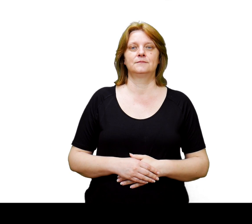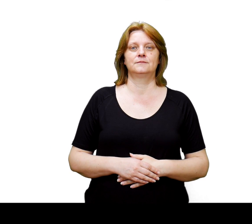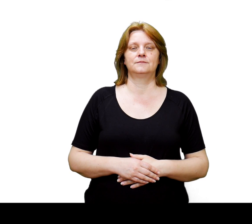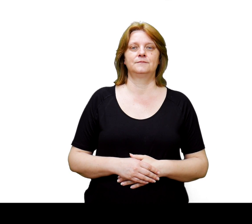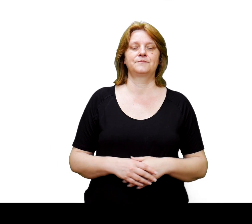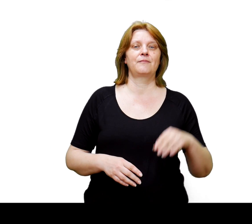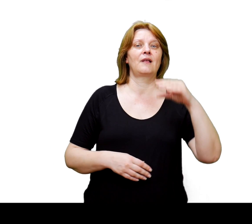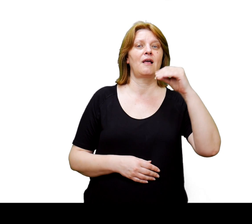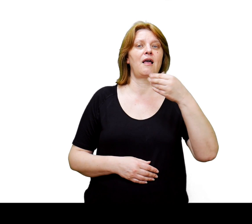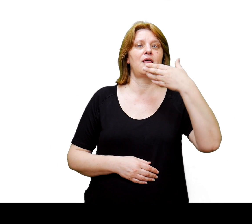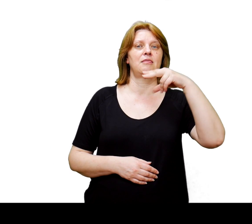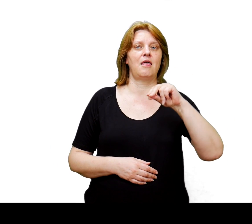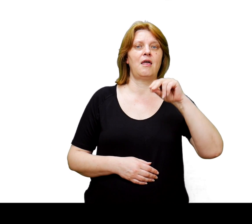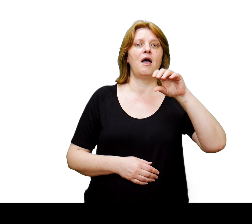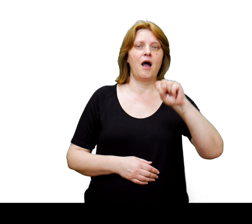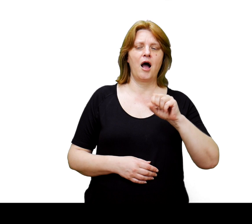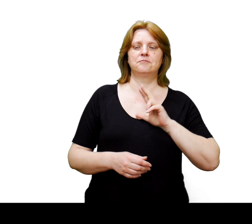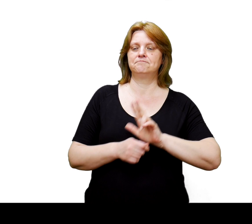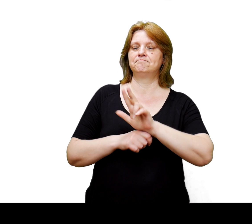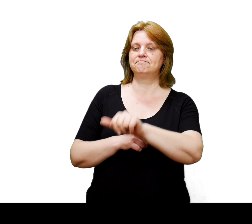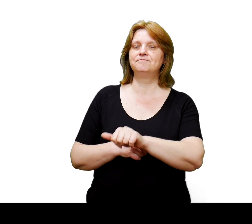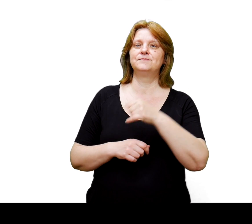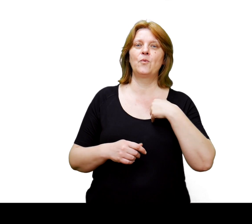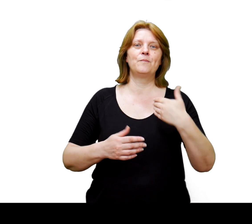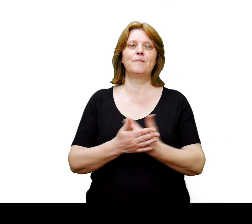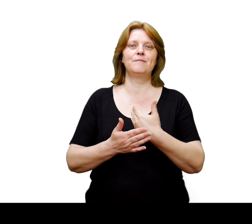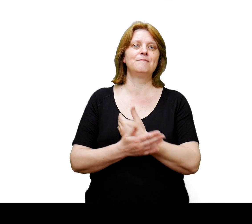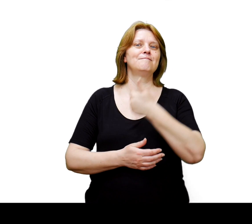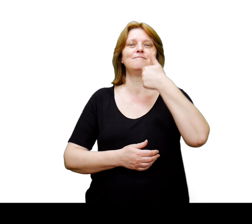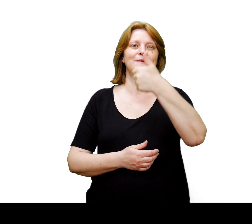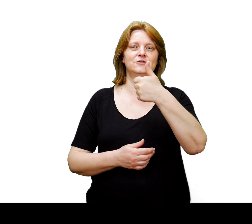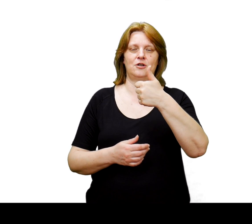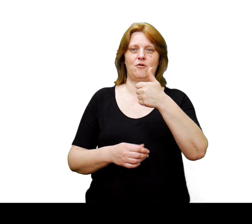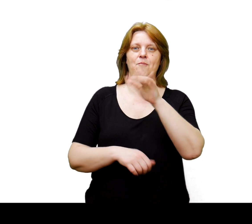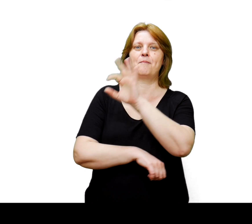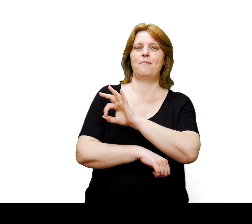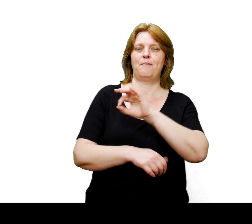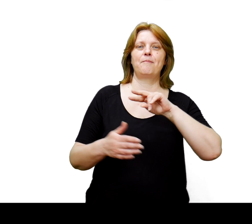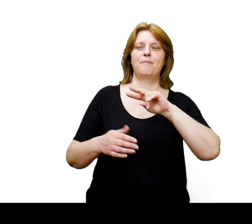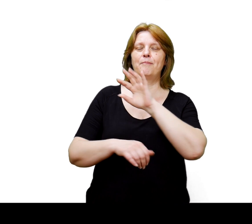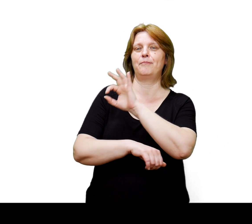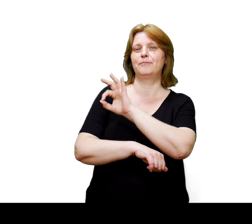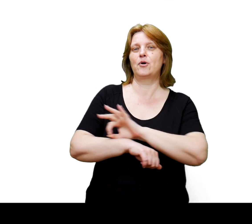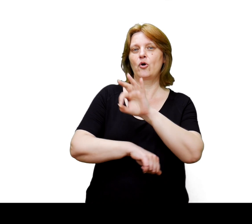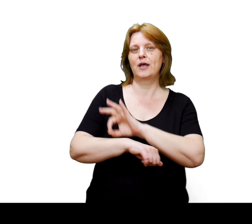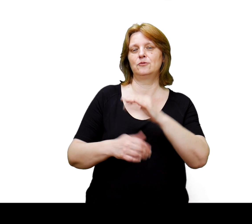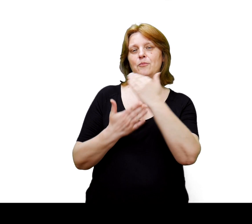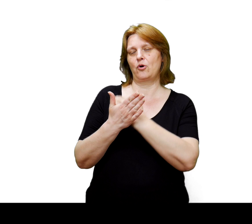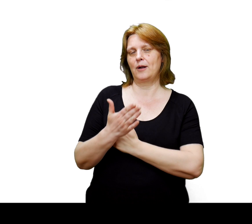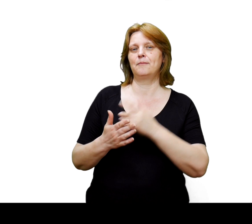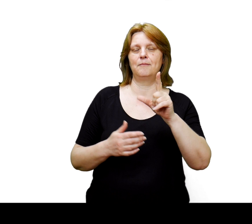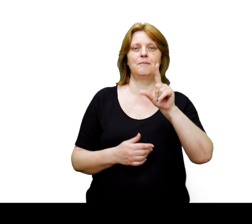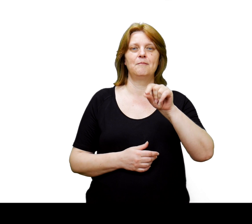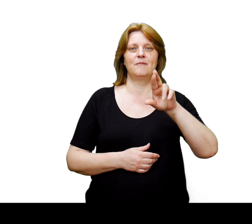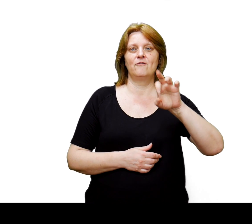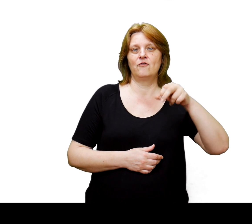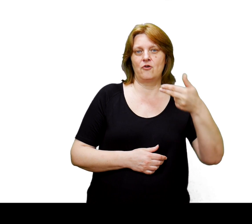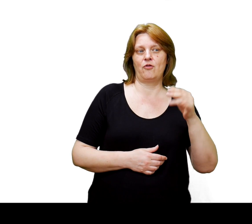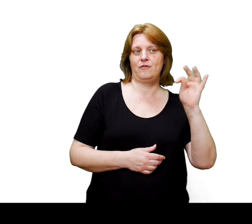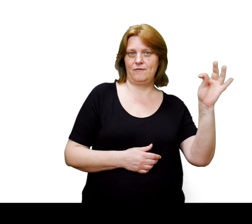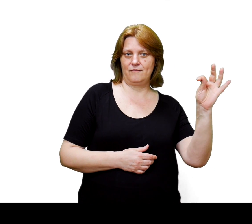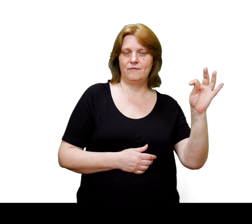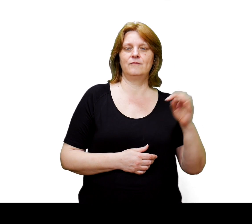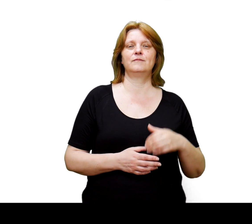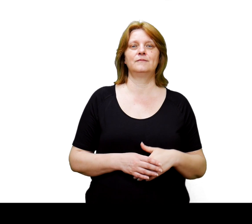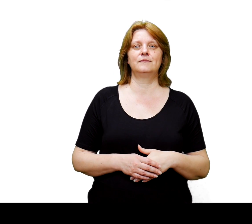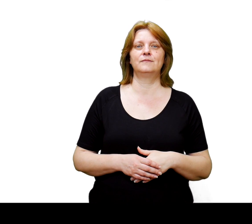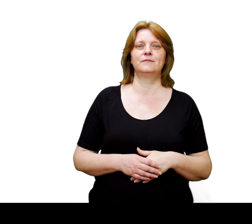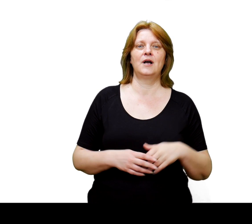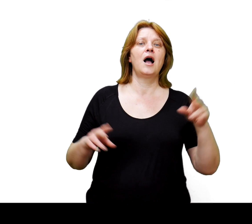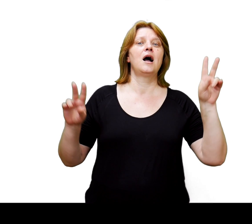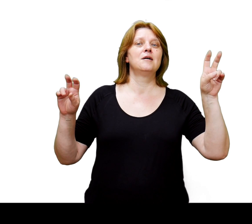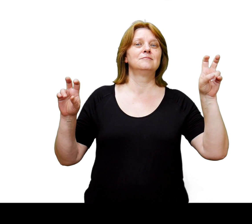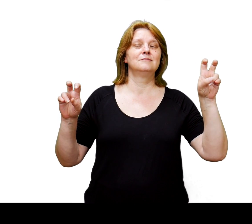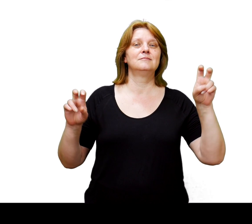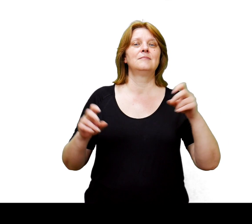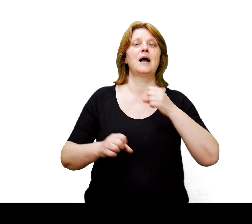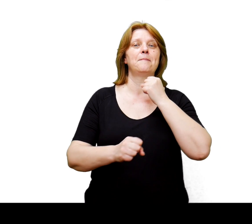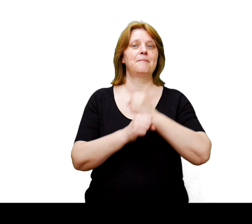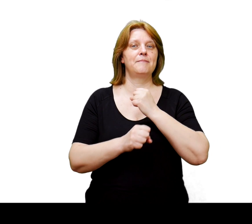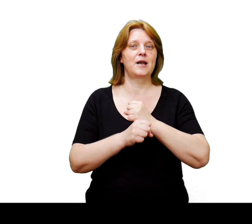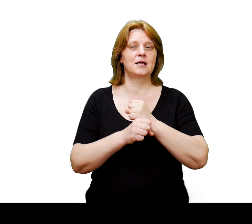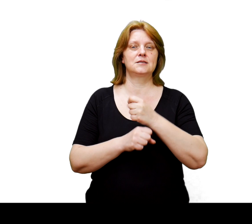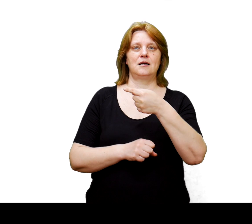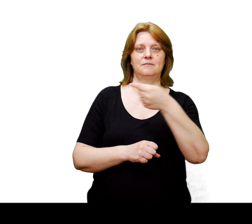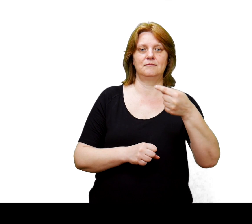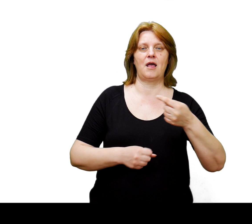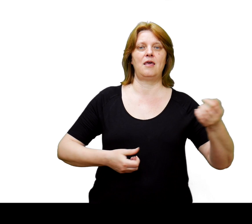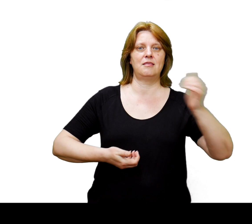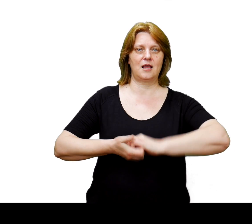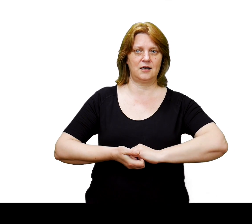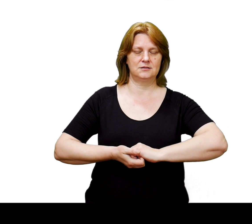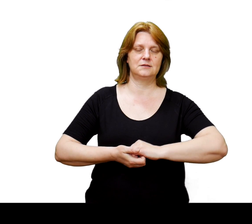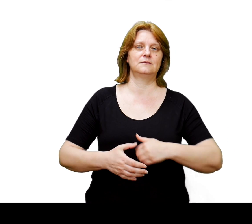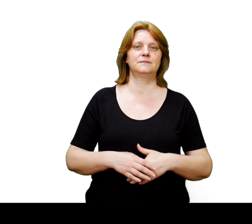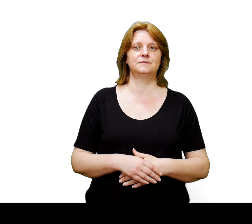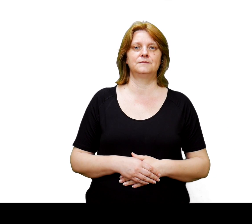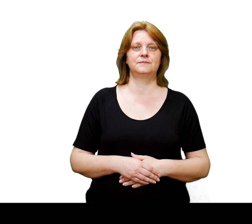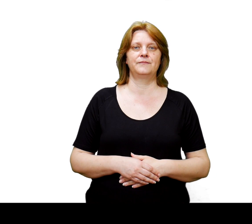Enea przystąpiła do pilotażowego programu Państwowego Funduszu Rehabilitacji Osób Niepełnosprawnych „Praca-Integracja”.